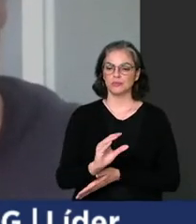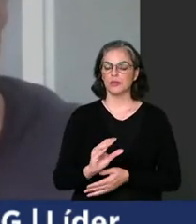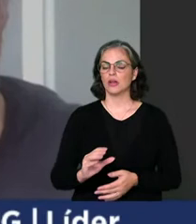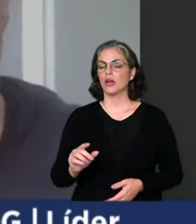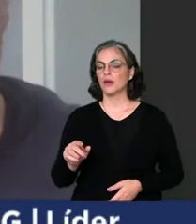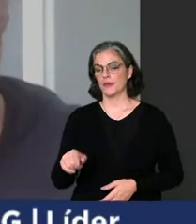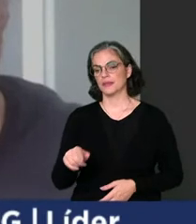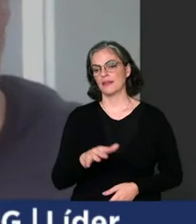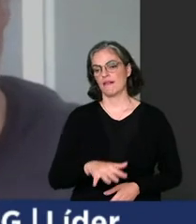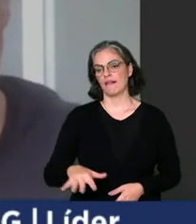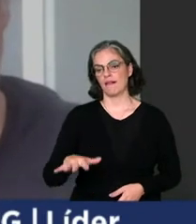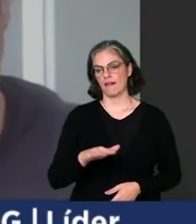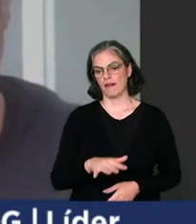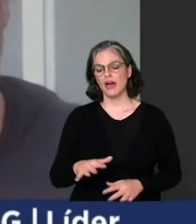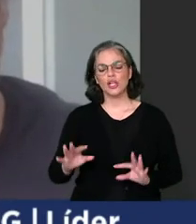ESTÁ DESTINANDO 10% DO TOTAL